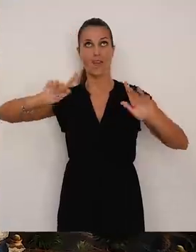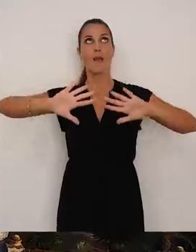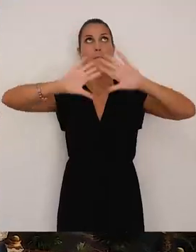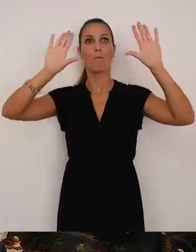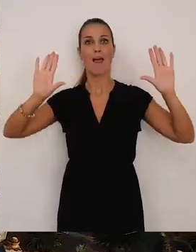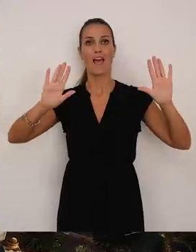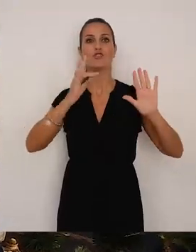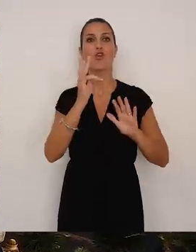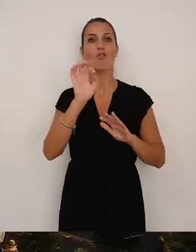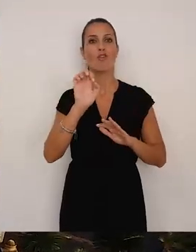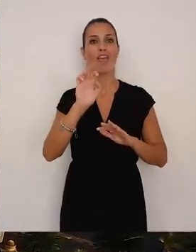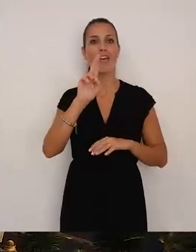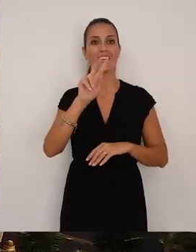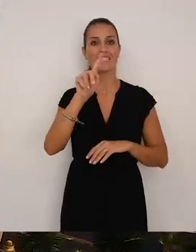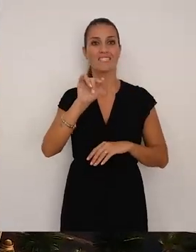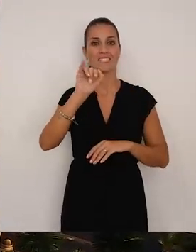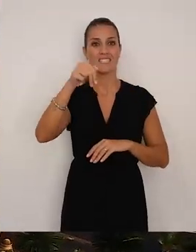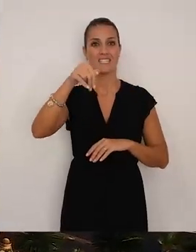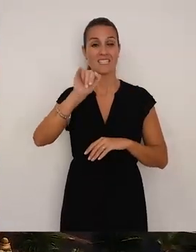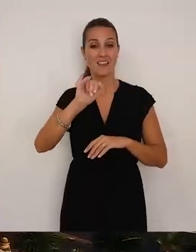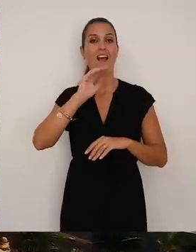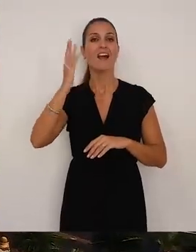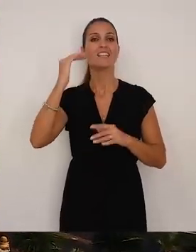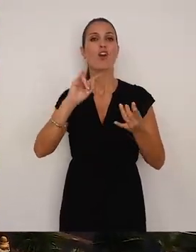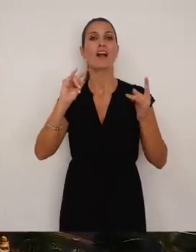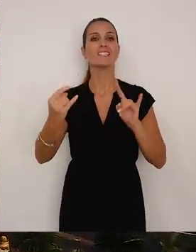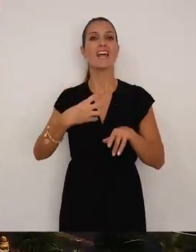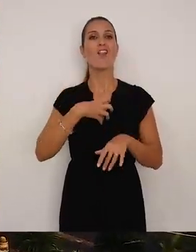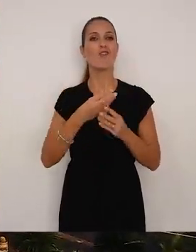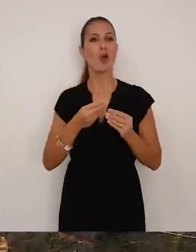Fersini, sorto sulla struttura muraria dell’antico castello feudale.